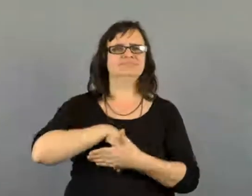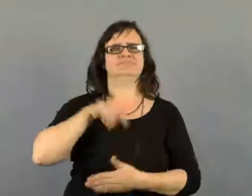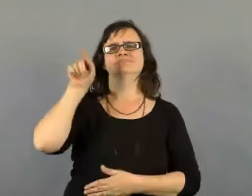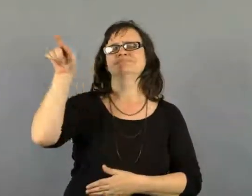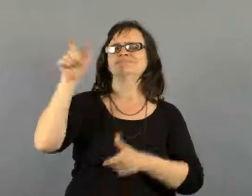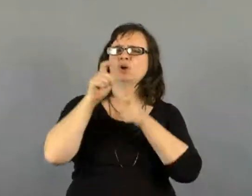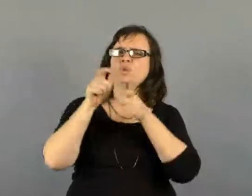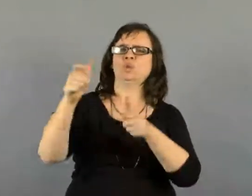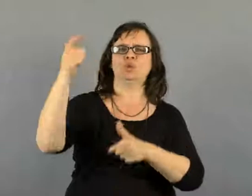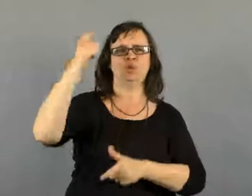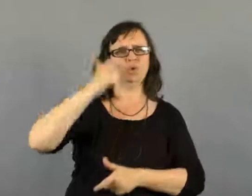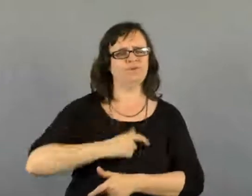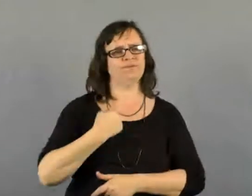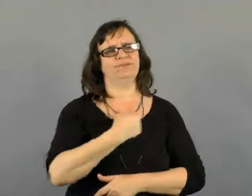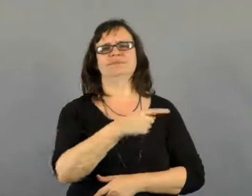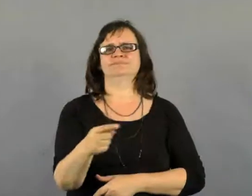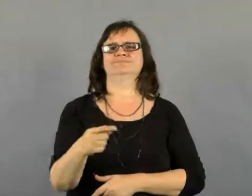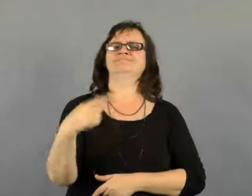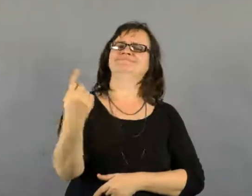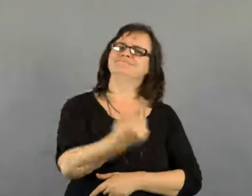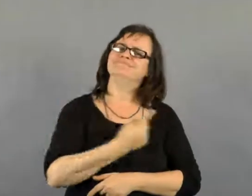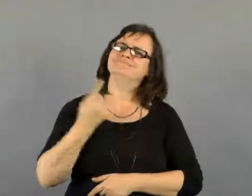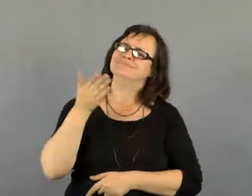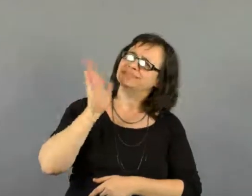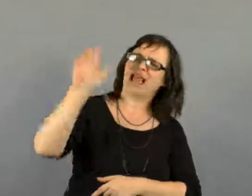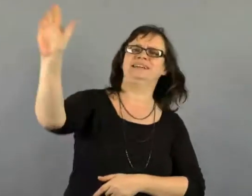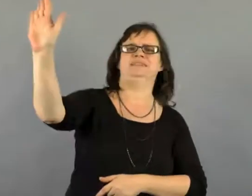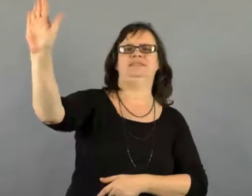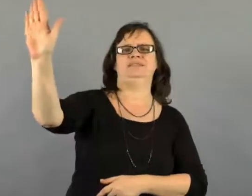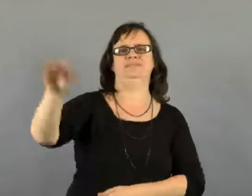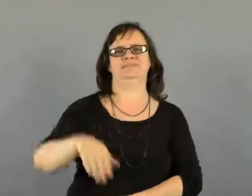Gott ruft unseren Namen Wir gehören Gott